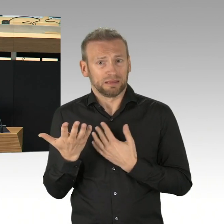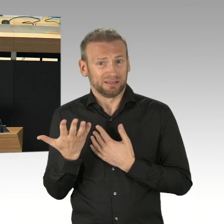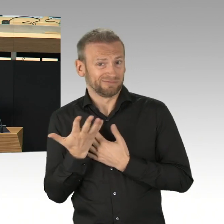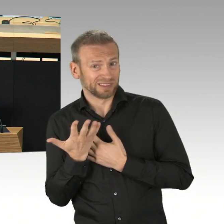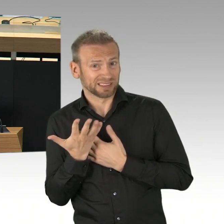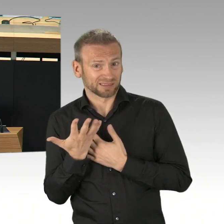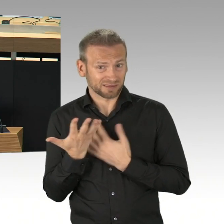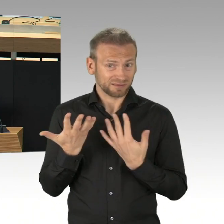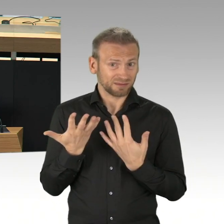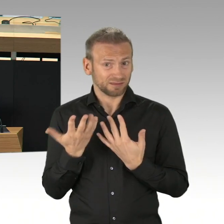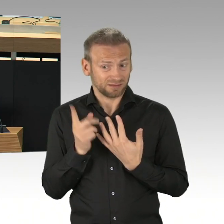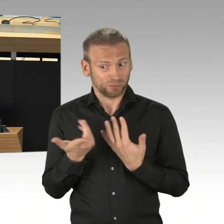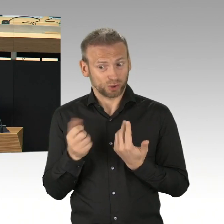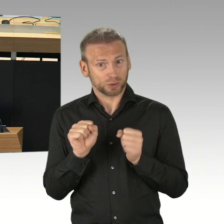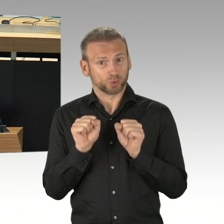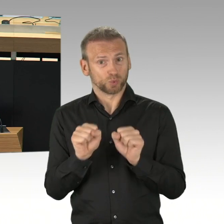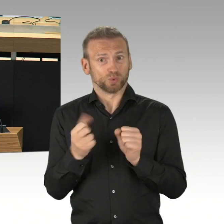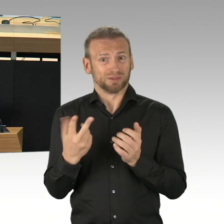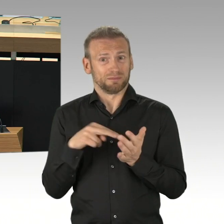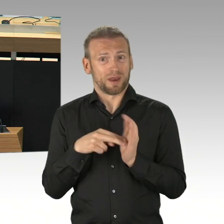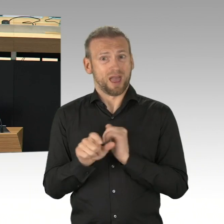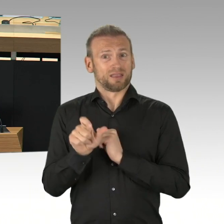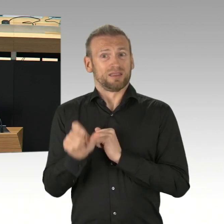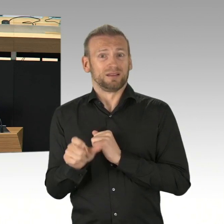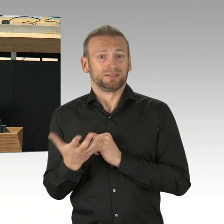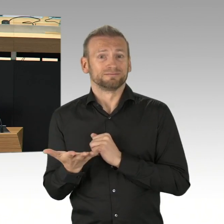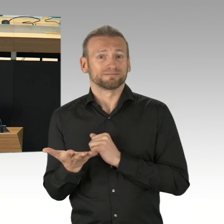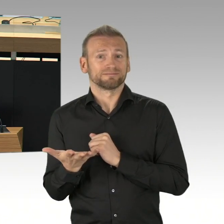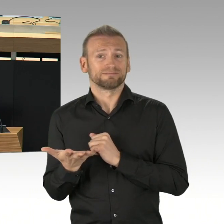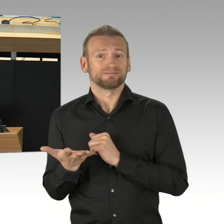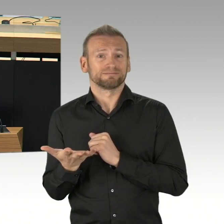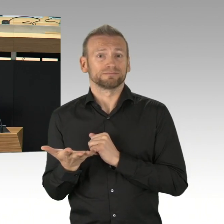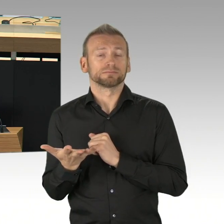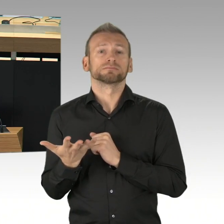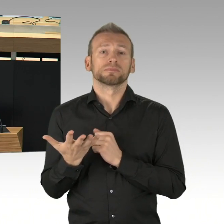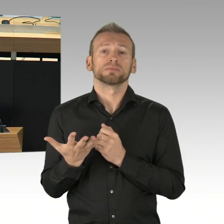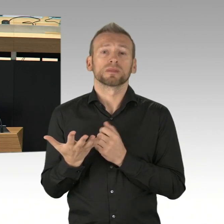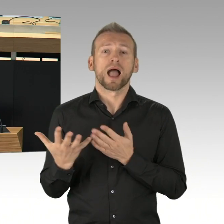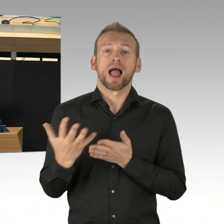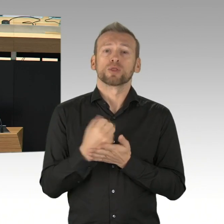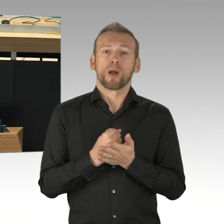und anderen die Möglichkeit, neue bezahlbare Wohnungen zu bauen, auch Sozialwohnungen zu bauen, meine Damen und Herren.